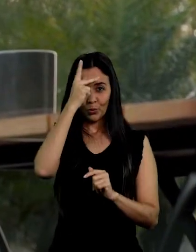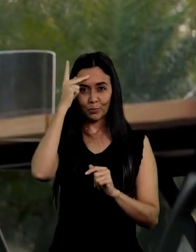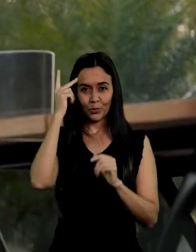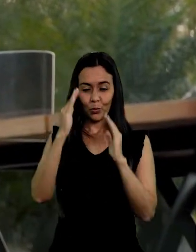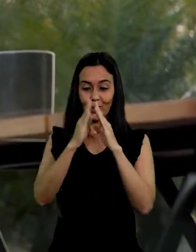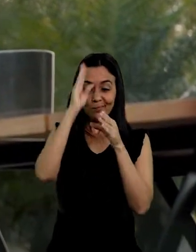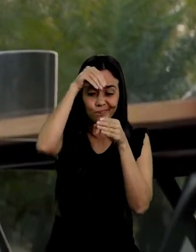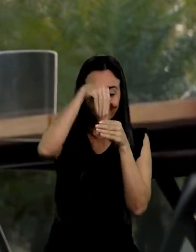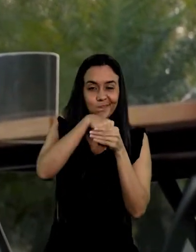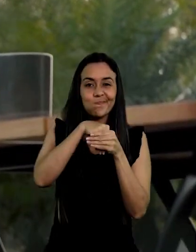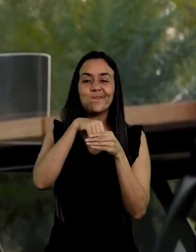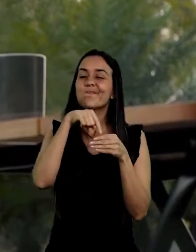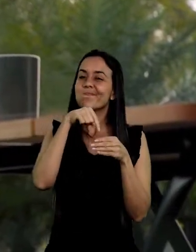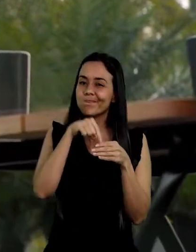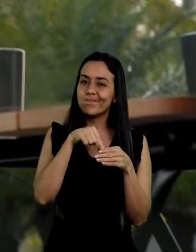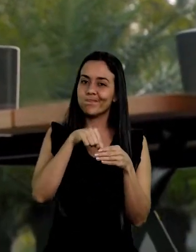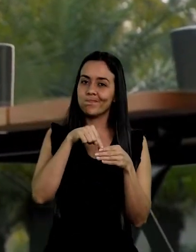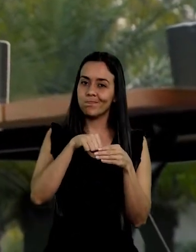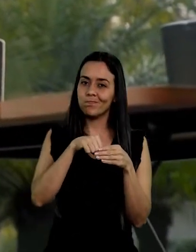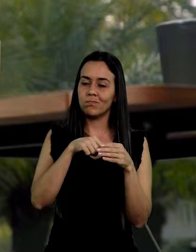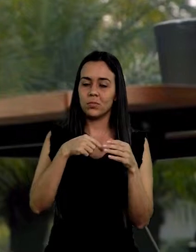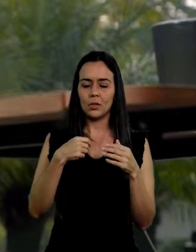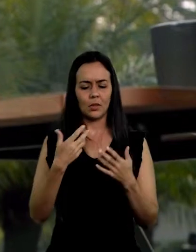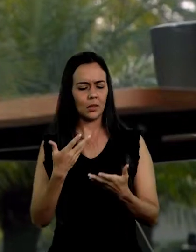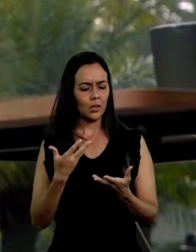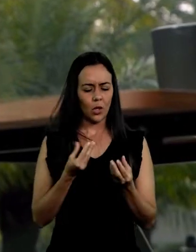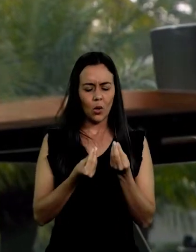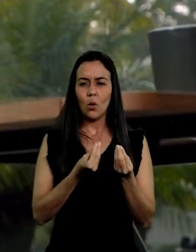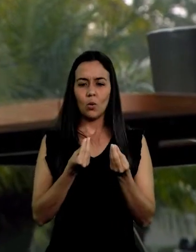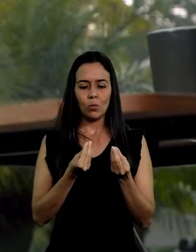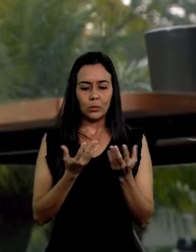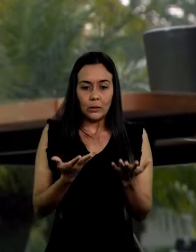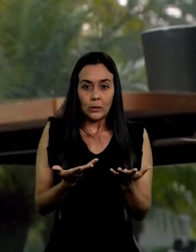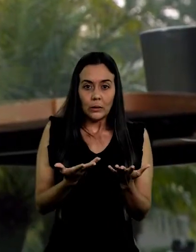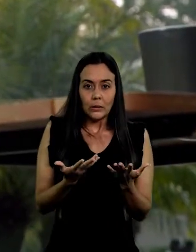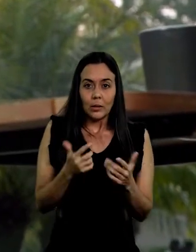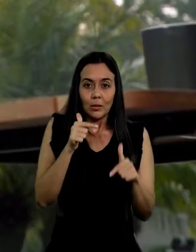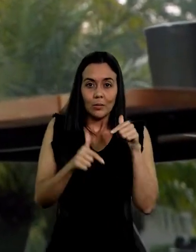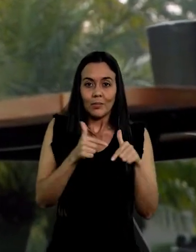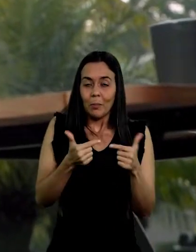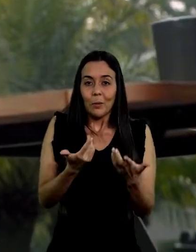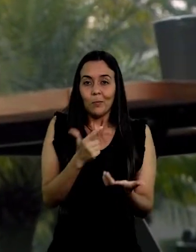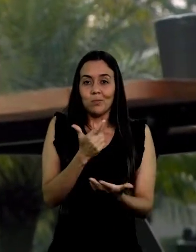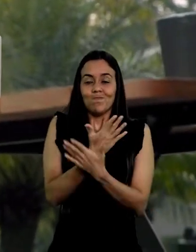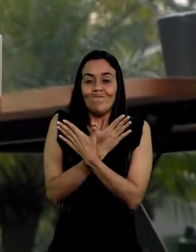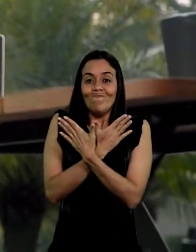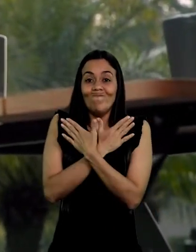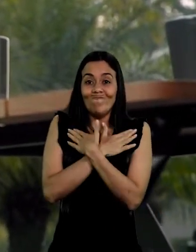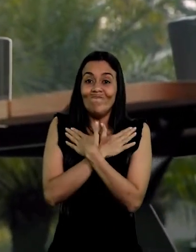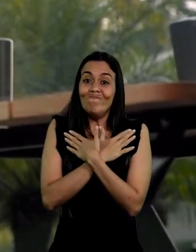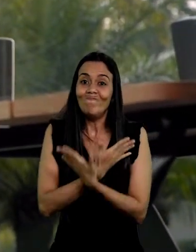com a pandemia ficaram mais em casa, então, de repente se viram destituídas de emprego, das atividades que tinham.